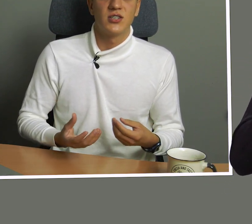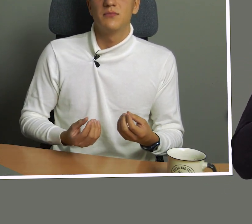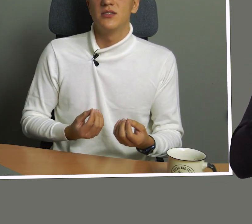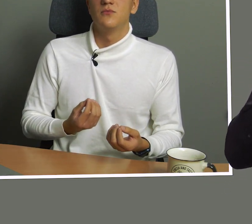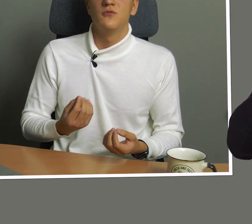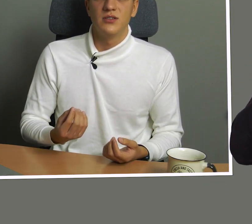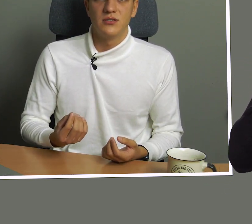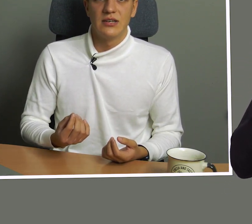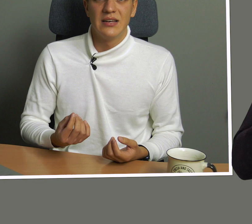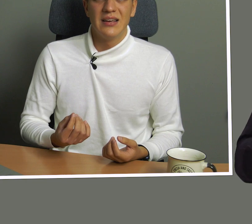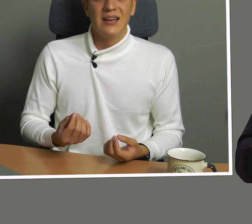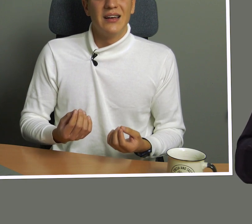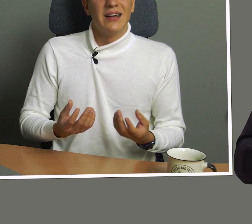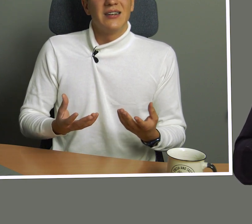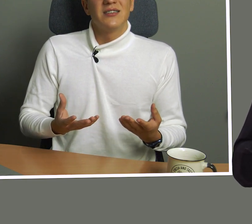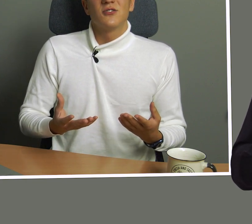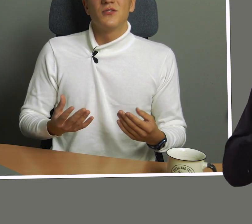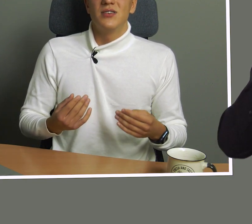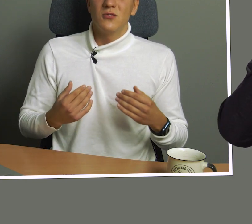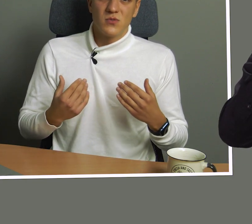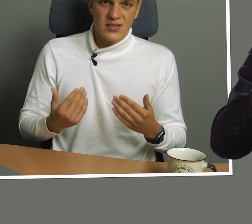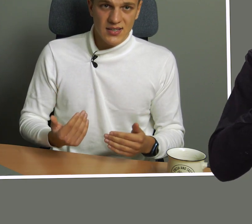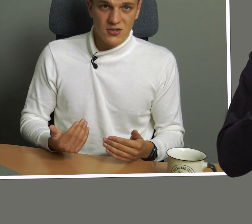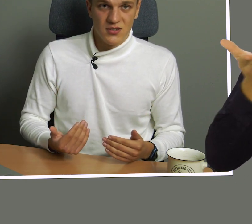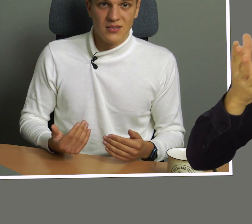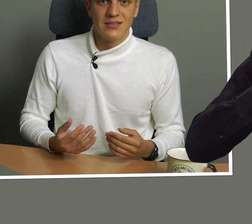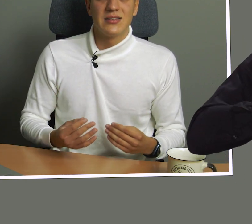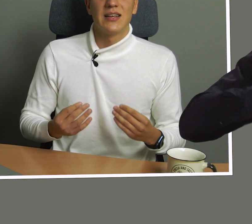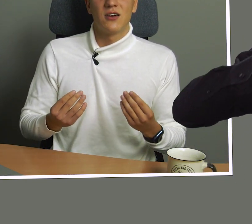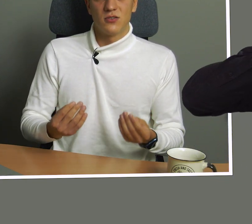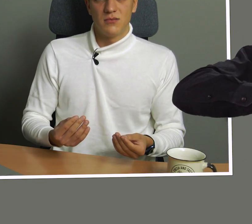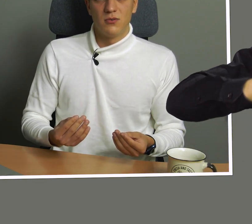że nie będzie mówić, lecz jest to nieuzasadniony stereotyp,